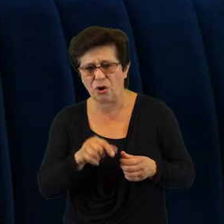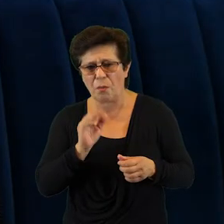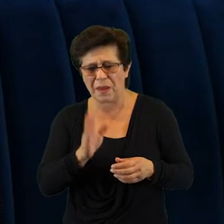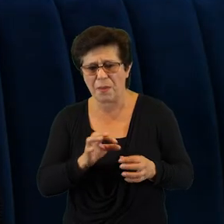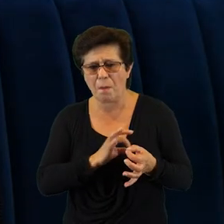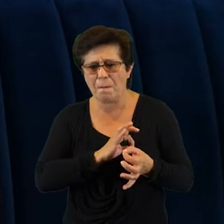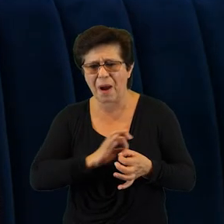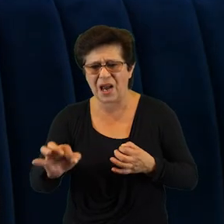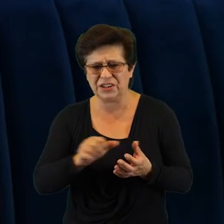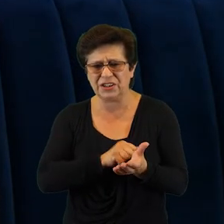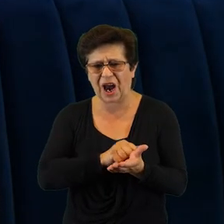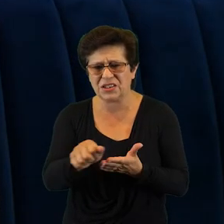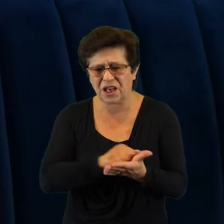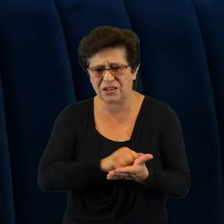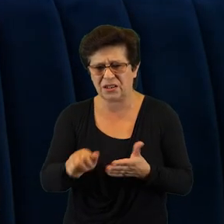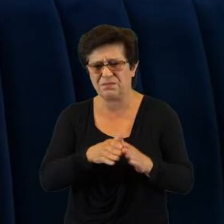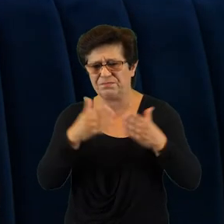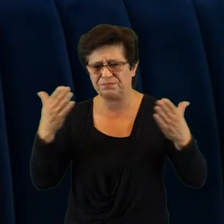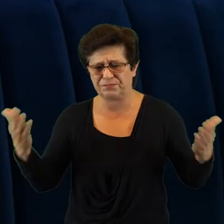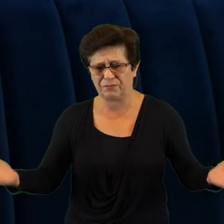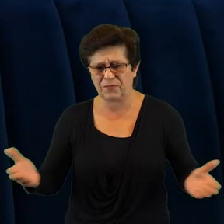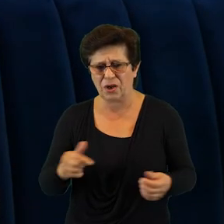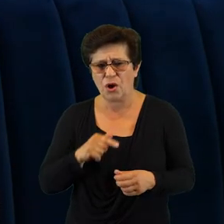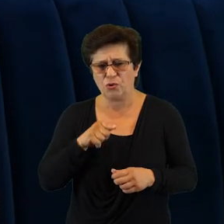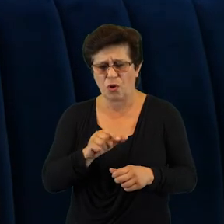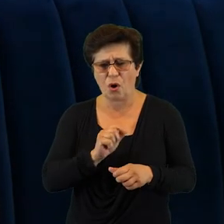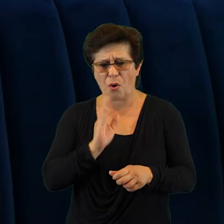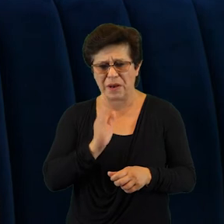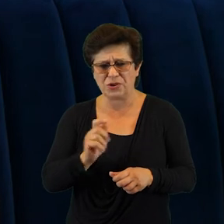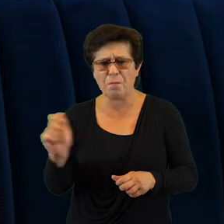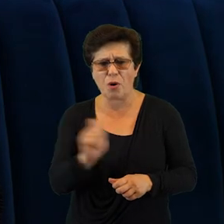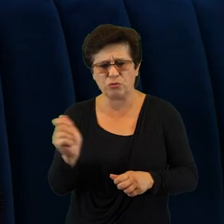że wyjdą na ulice, że to będzie takie poruszenie, więc proszę sobie wyobrazić,